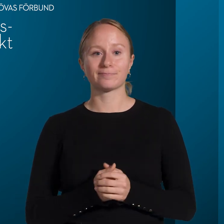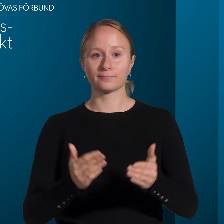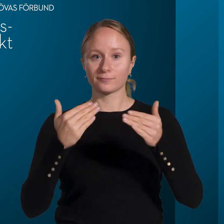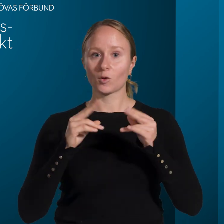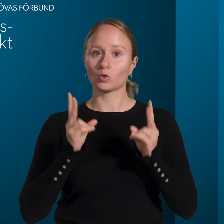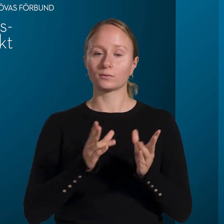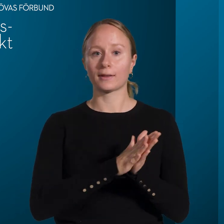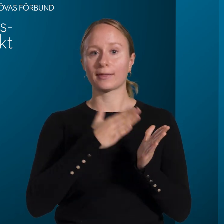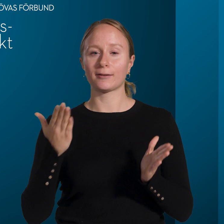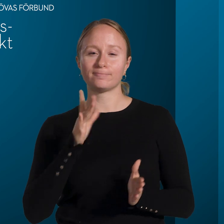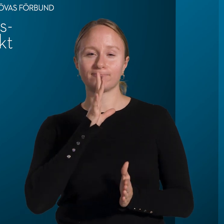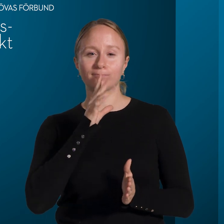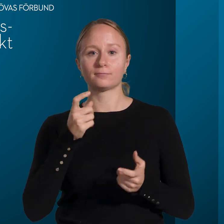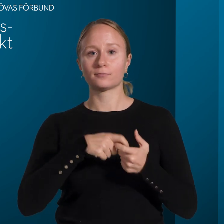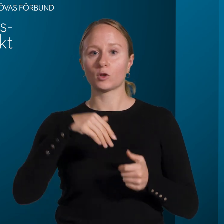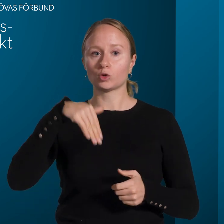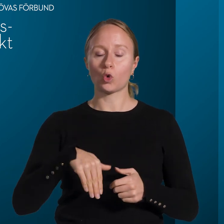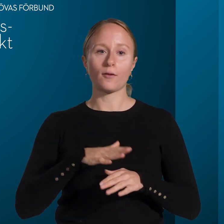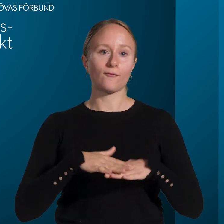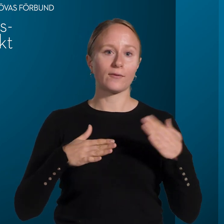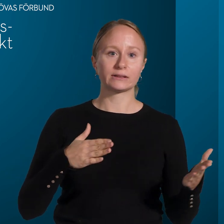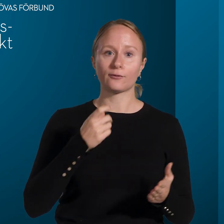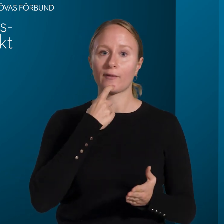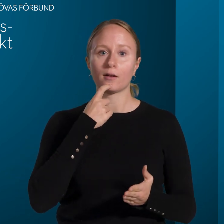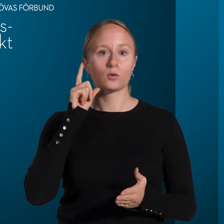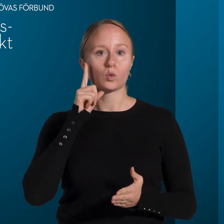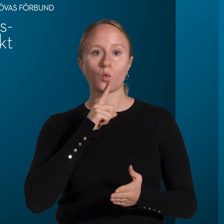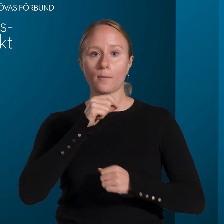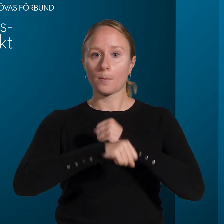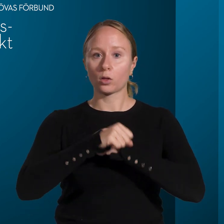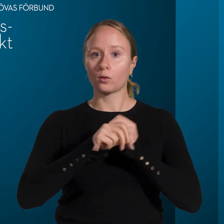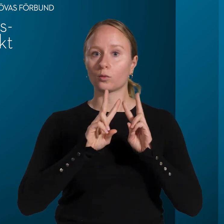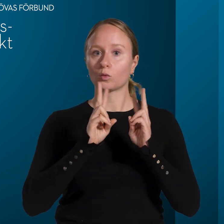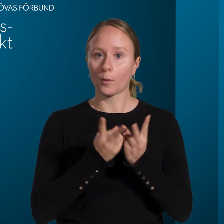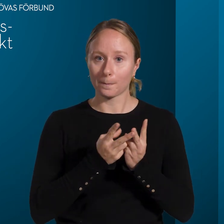I tillägg presenteras Sydvästra Finlands Dövas Motorklubb, -